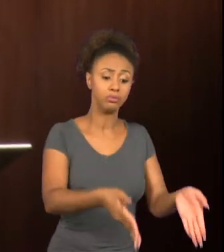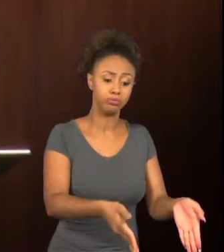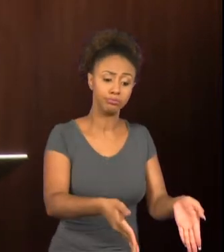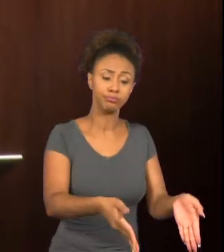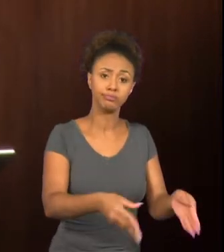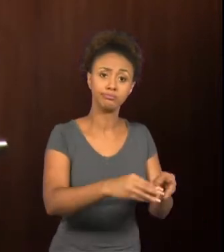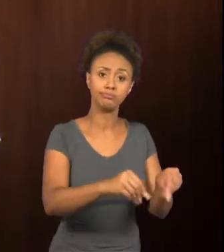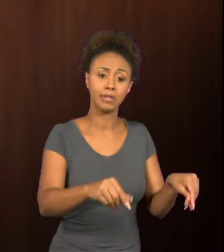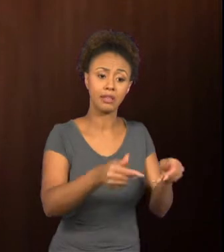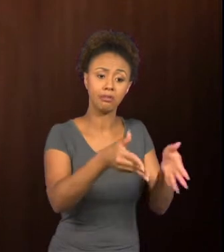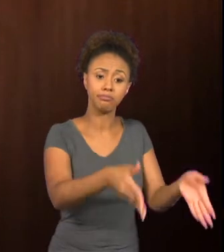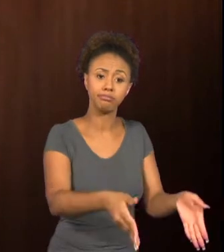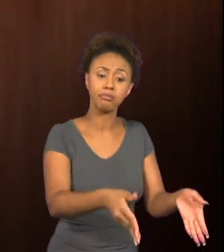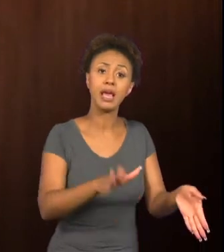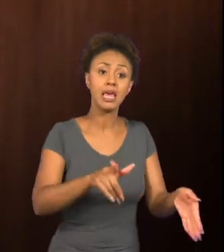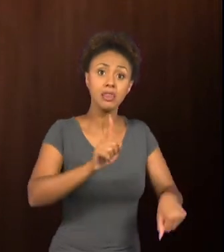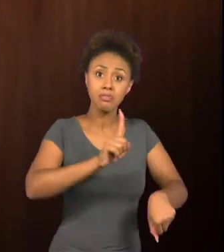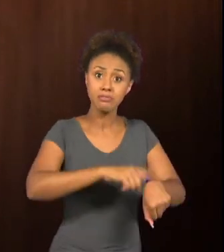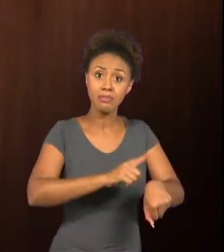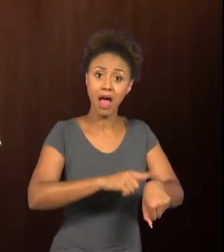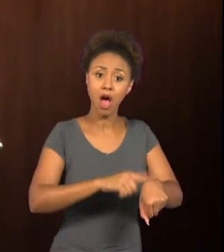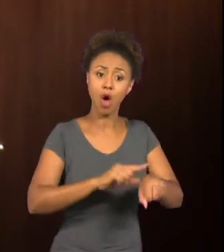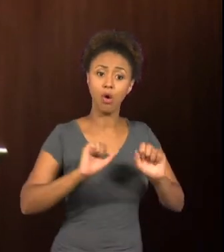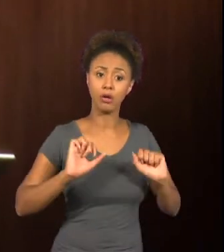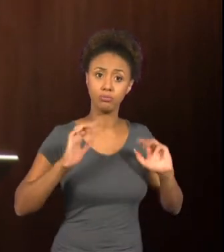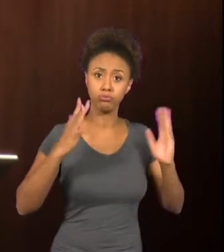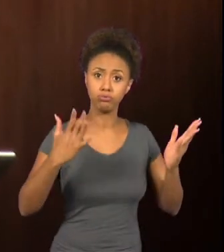FAZEM ESSE ENTERRO. ENTÃO NÓS VAMOS LER UM TRECHO